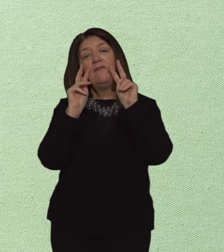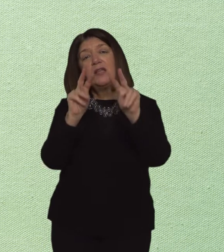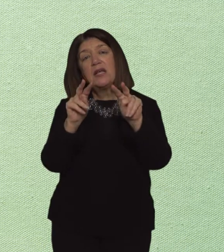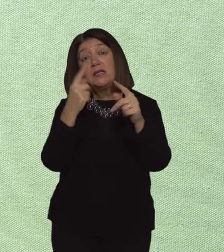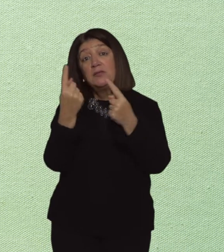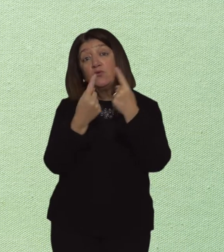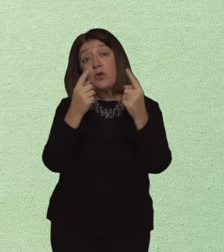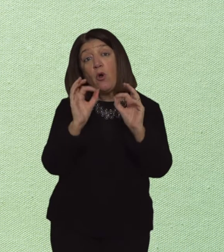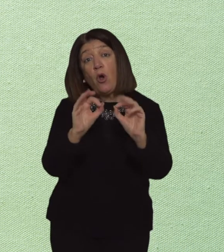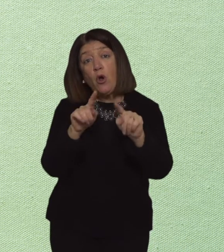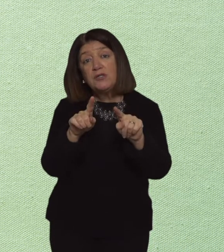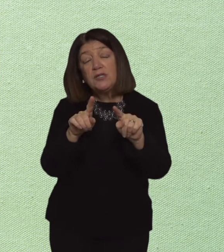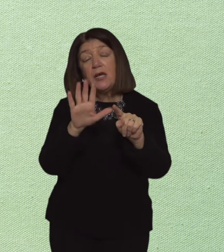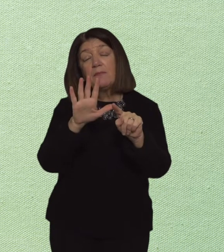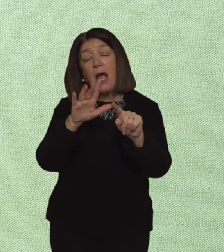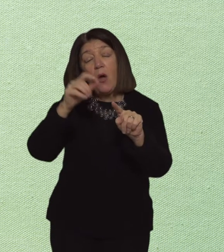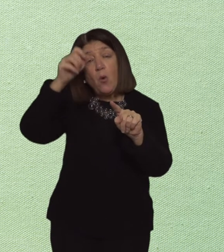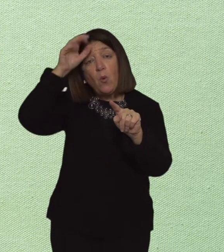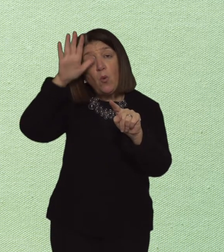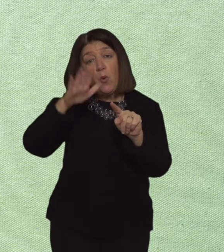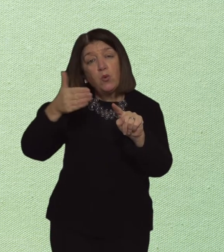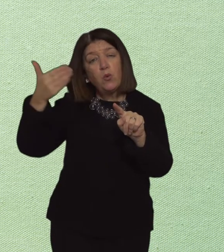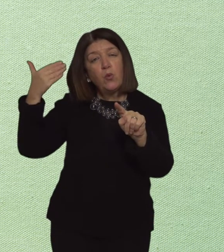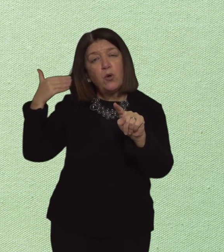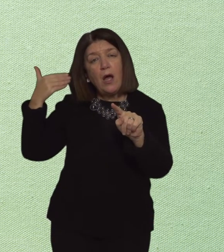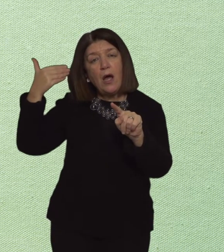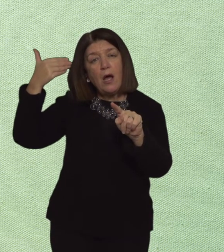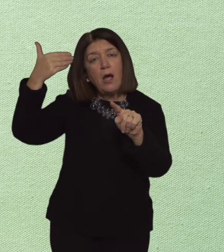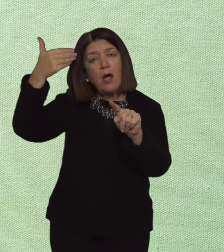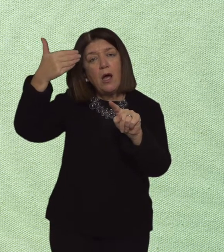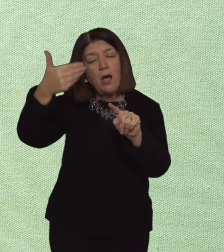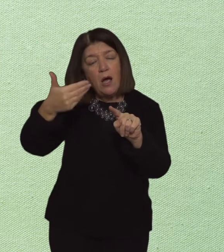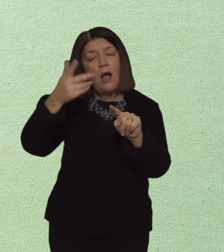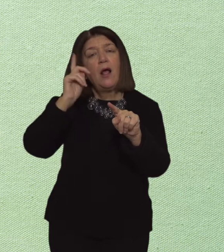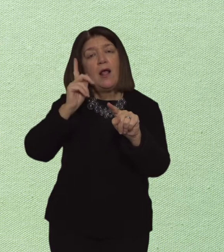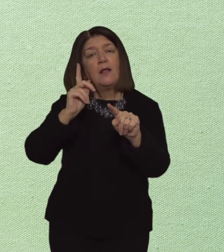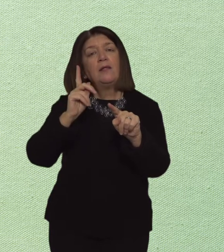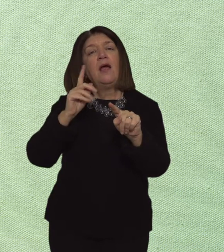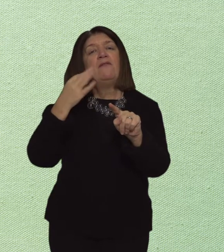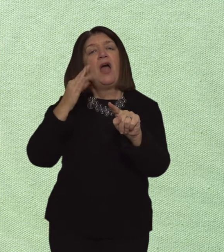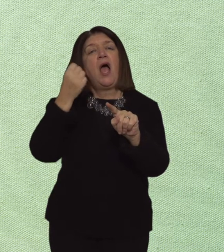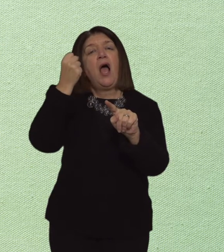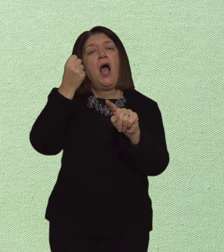riusciamo ad esperire ed esprimere la capacità dell'uomo di essere tante cose assieme senza